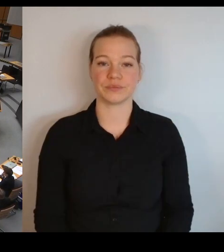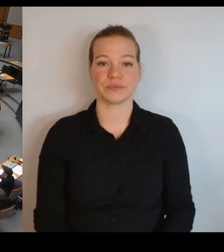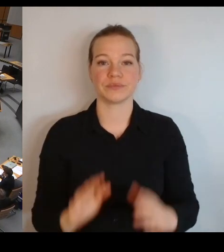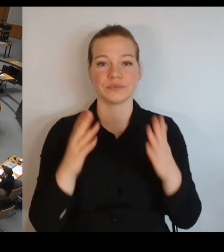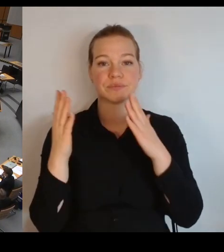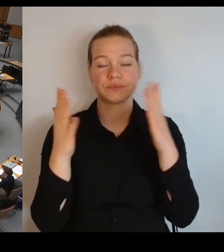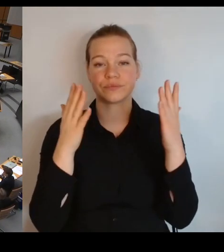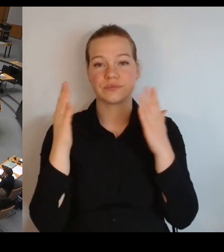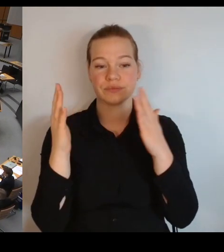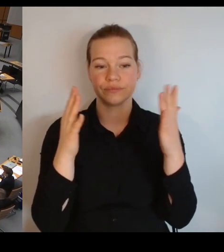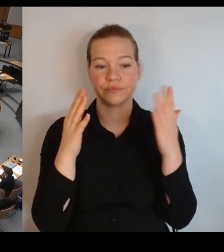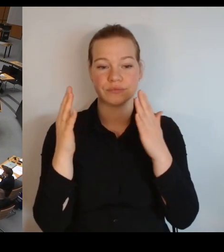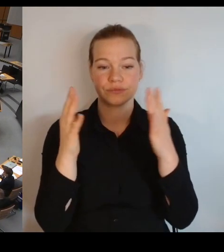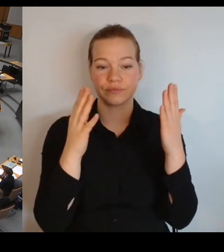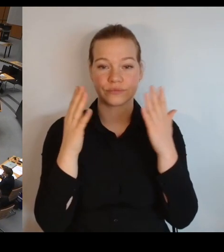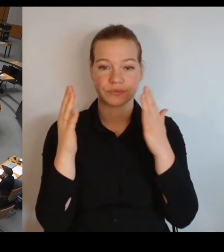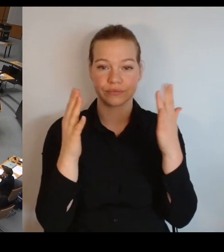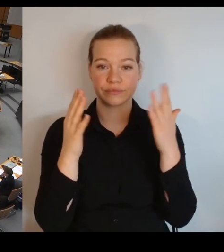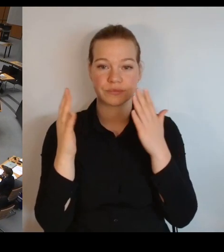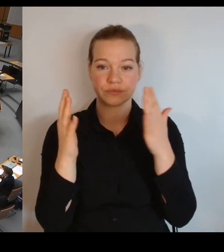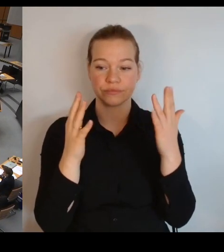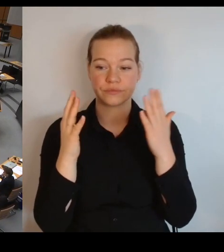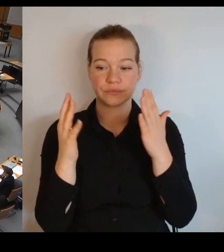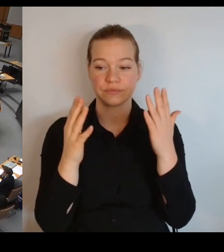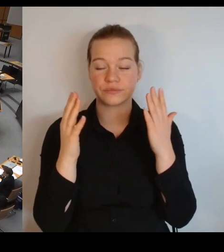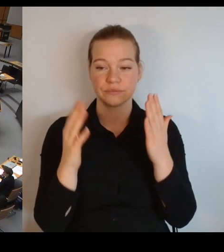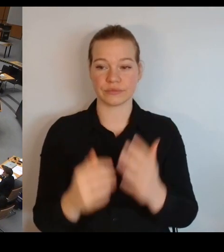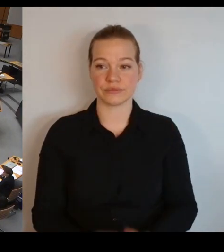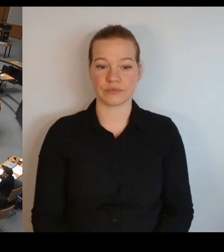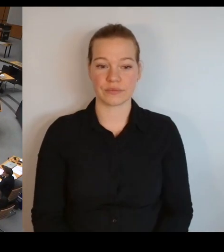Vielen Dank! Und für die AfD Fraktion spricht der Abgeordnete Ubbelohde